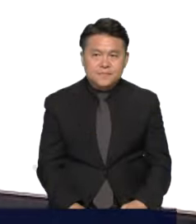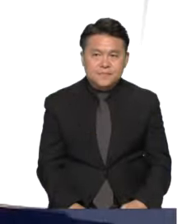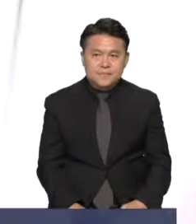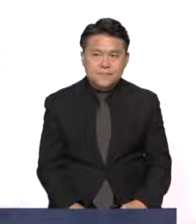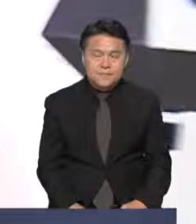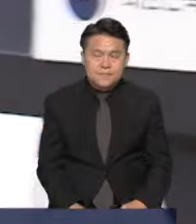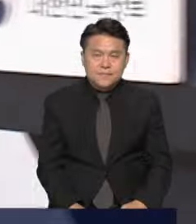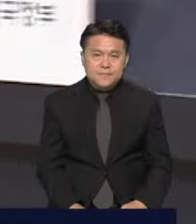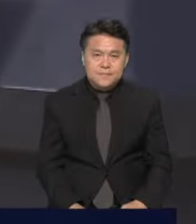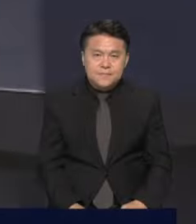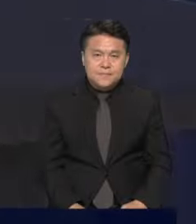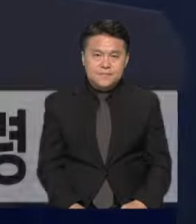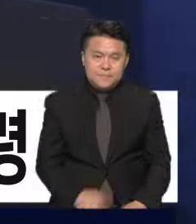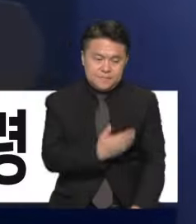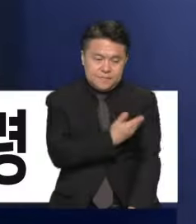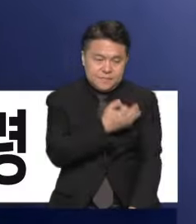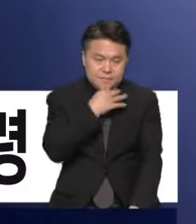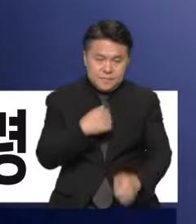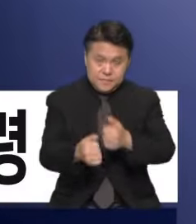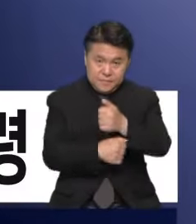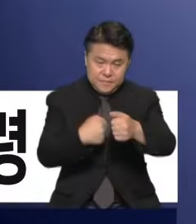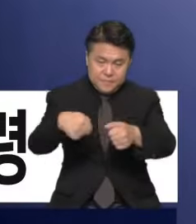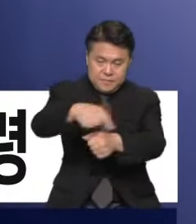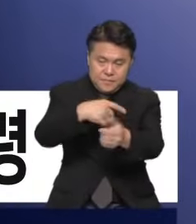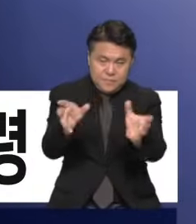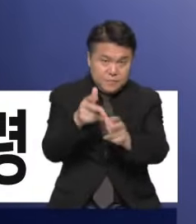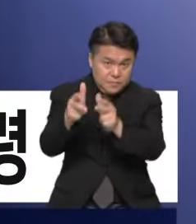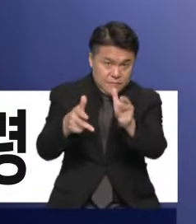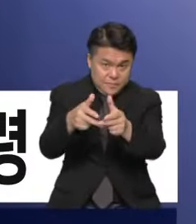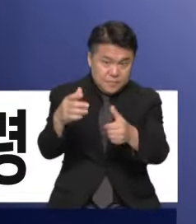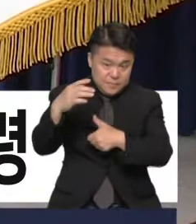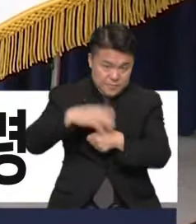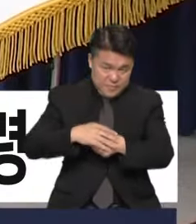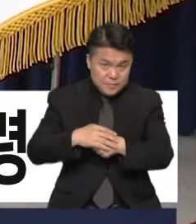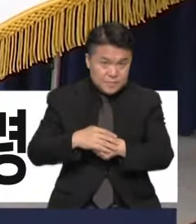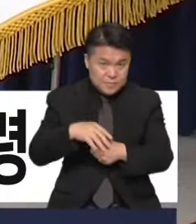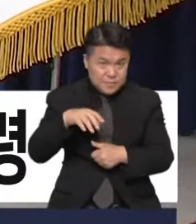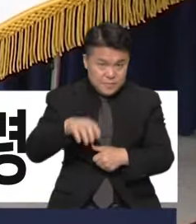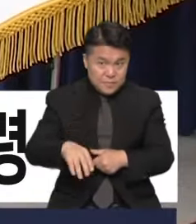(기자) 권익위는 환경부 사업을 위탁받아 수행하는 한국화학물질관리협회가 약 39억